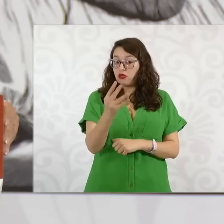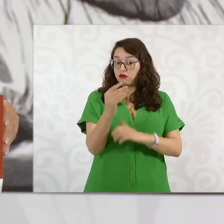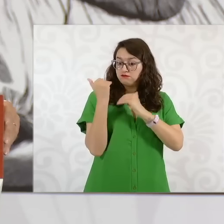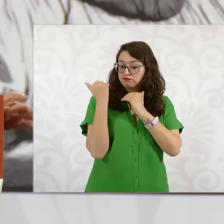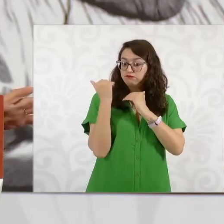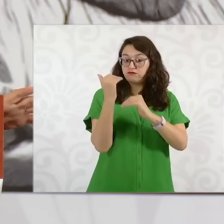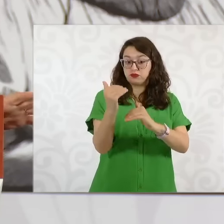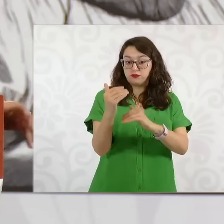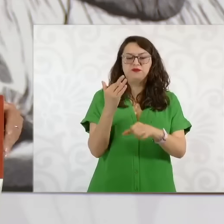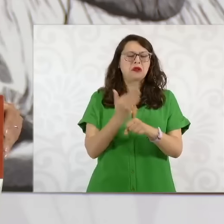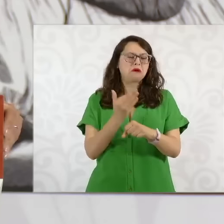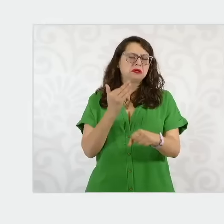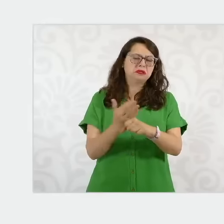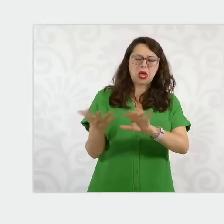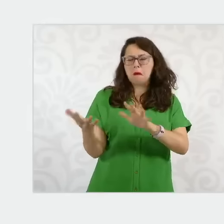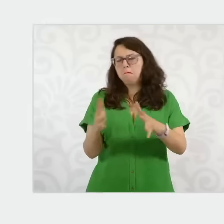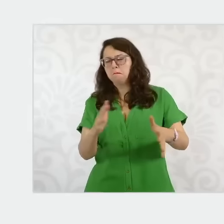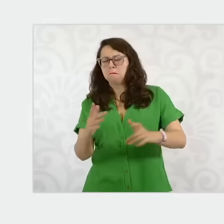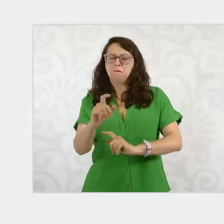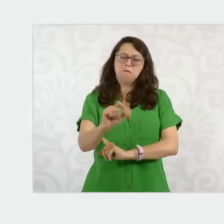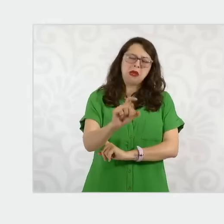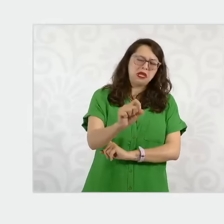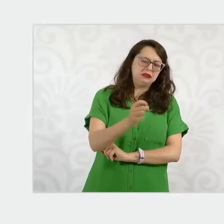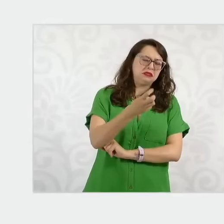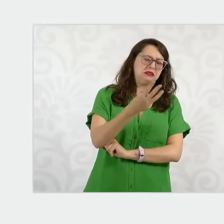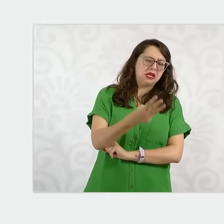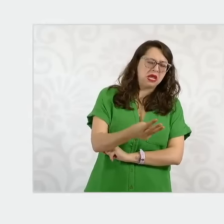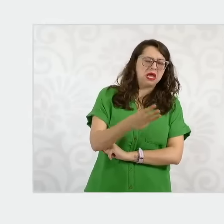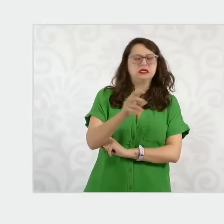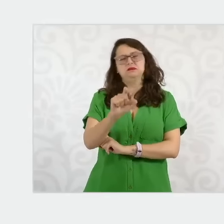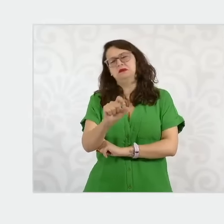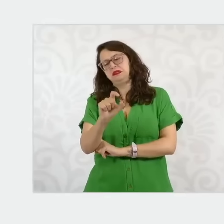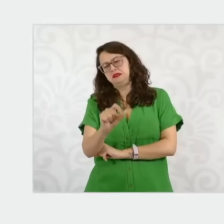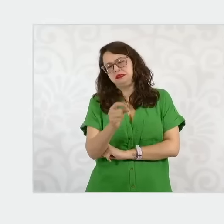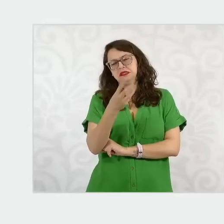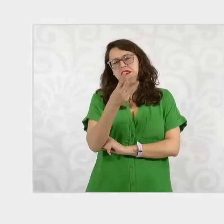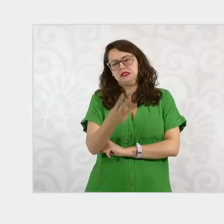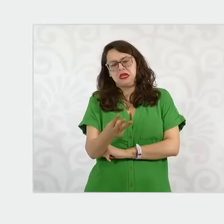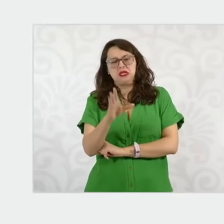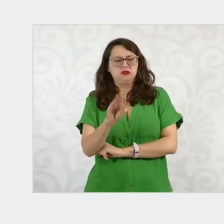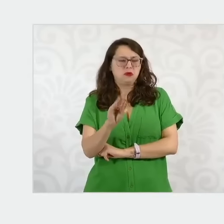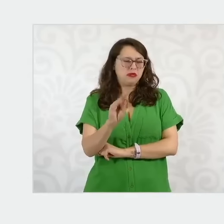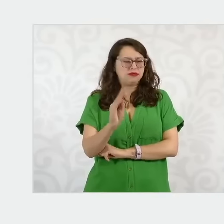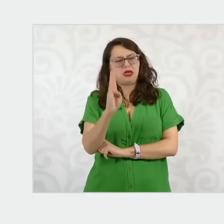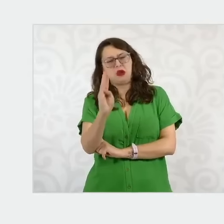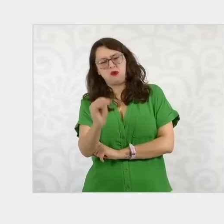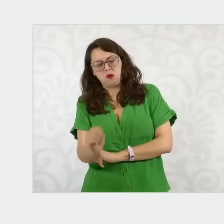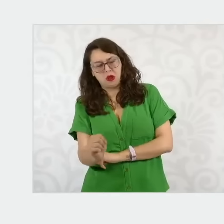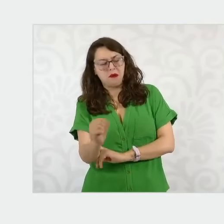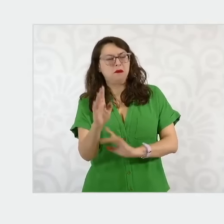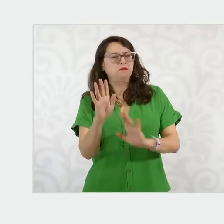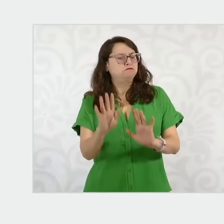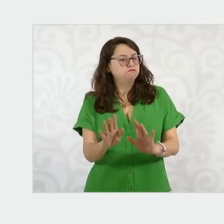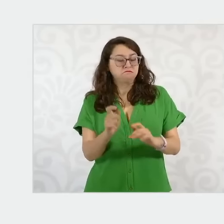y está en 2399, poco menos, pero no pasa en los 24, salvo en algunos lugares en particular